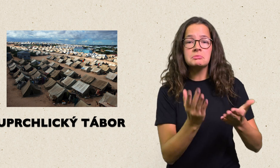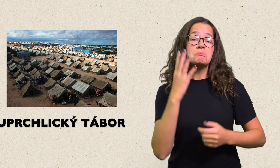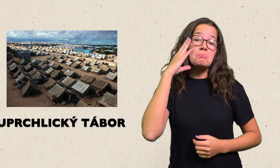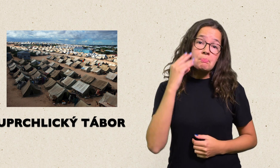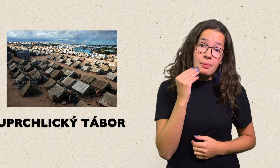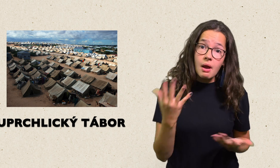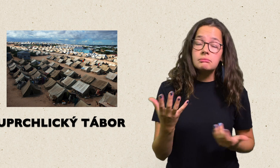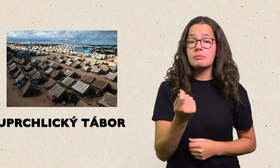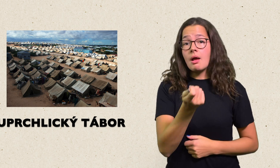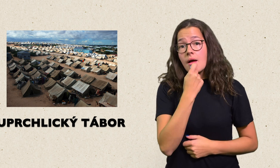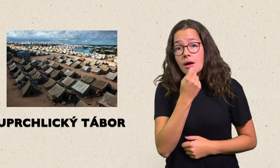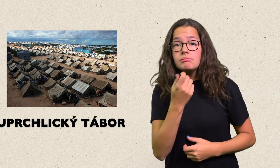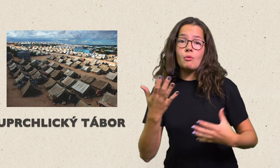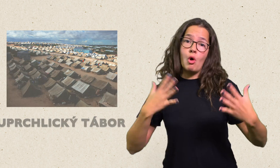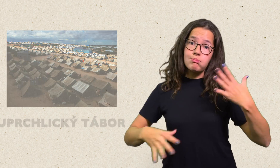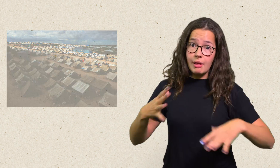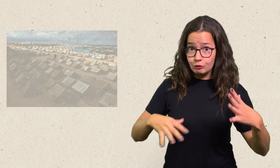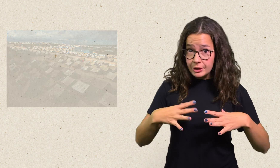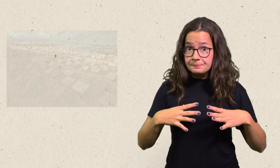Také dostanou základní věci jako je jídlo nebo oblečení.